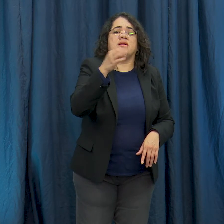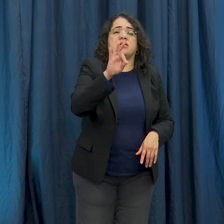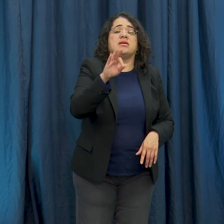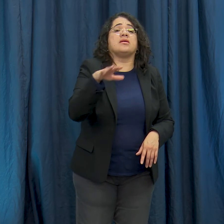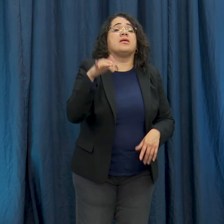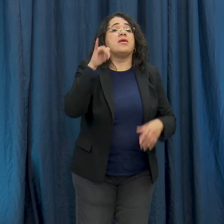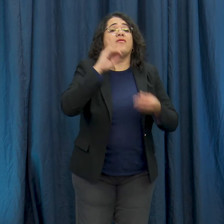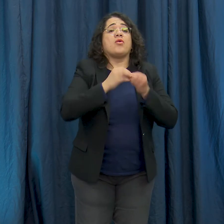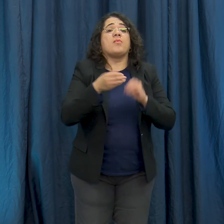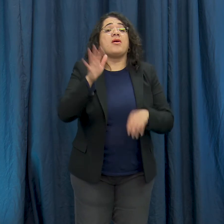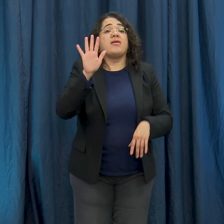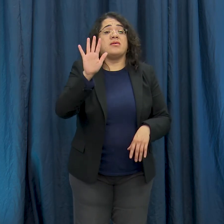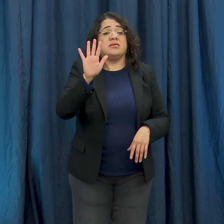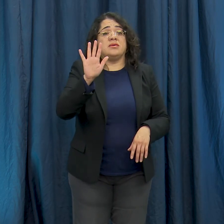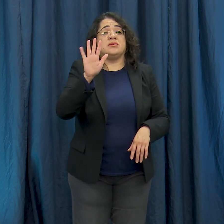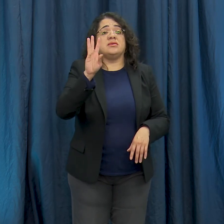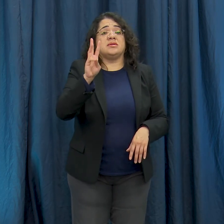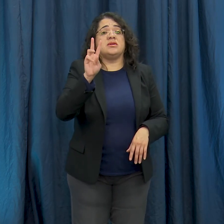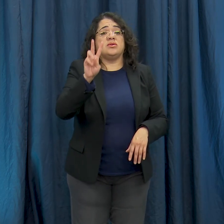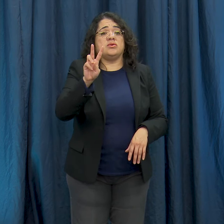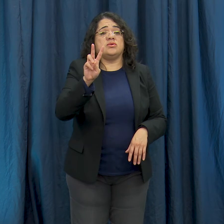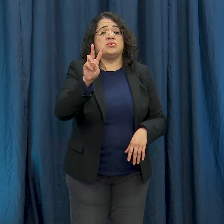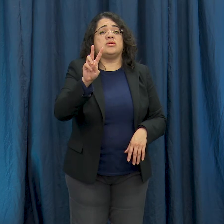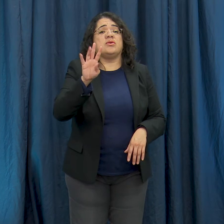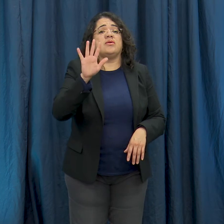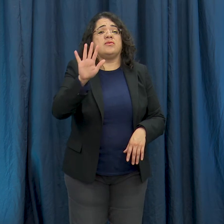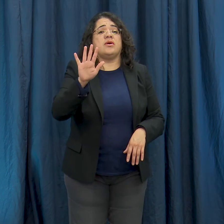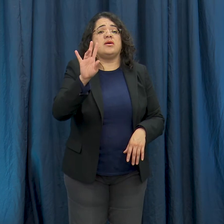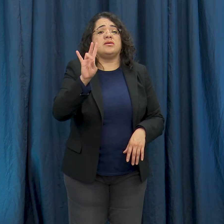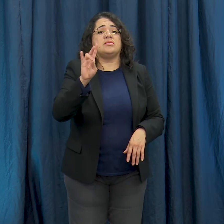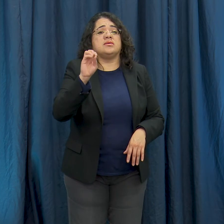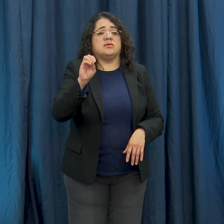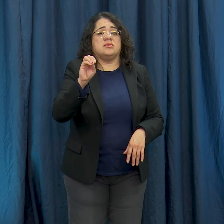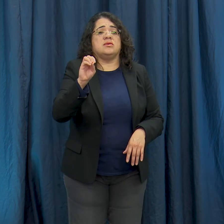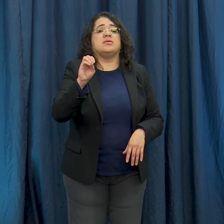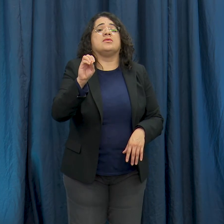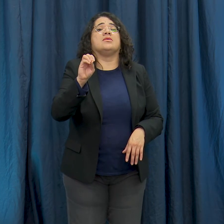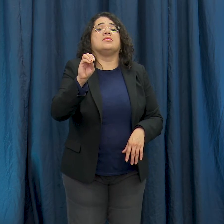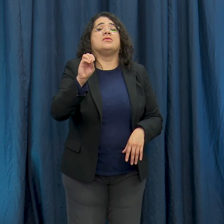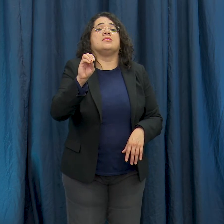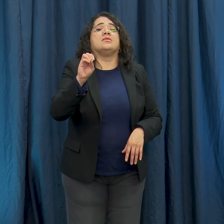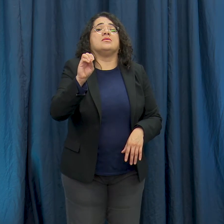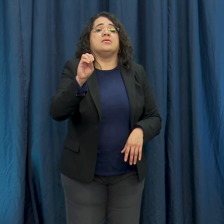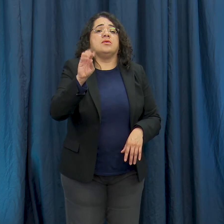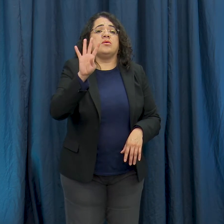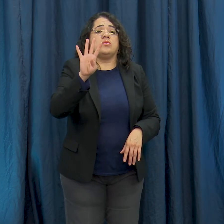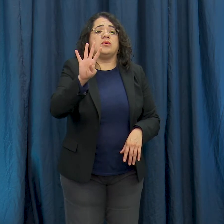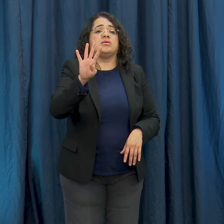Quattro seis treces como como mucho de ustedes saben algunas Empress's